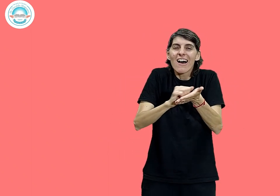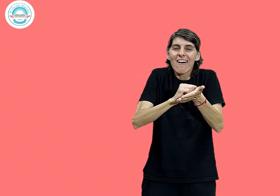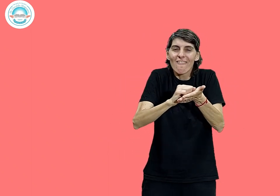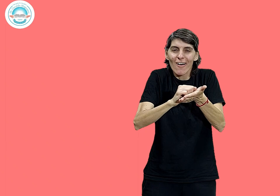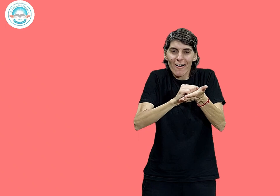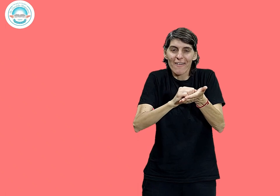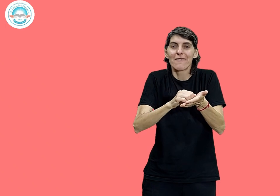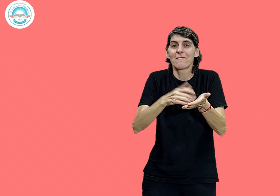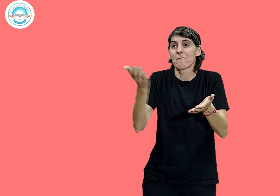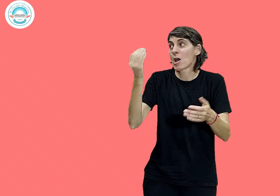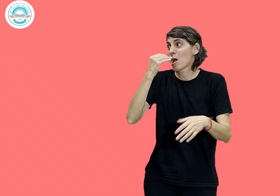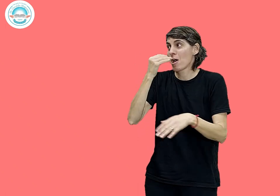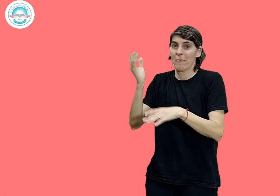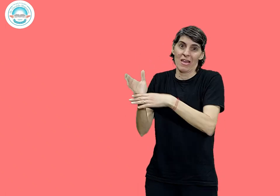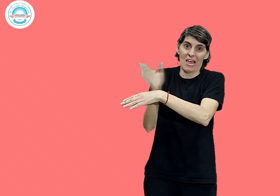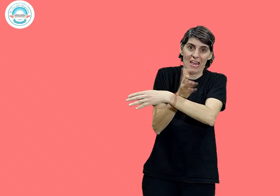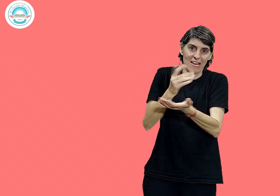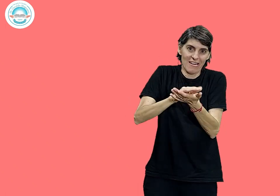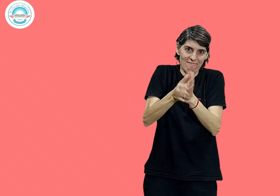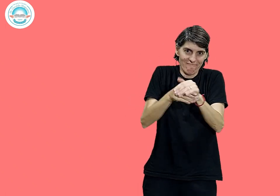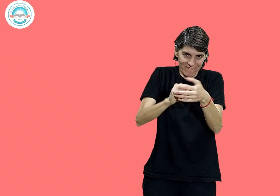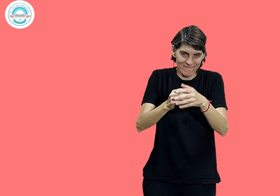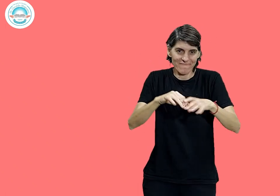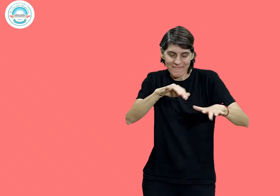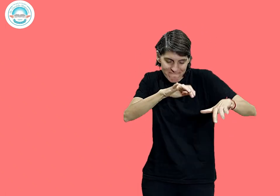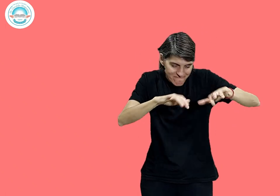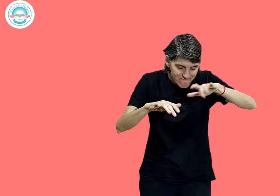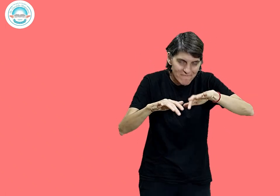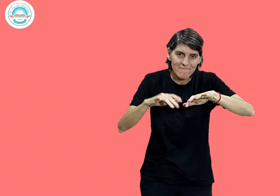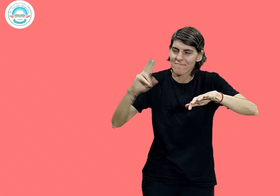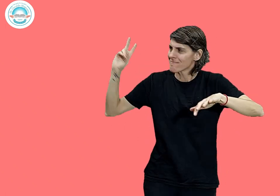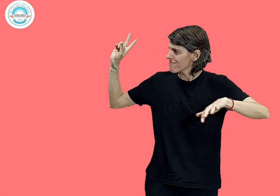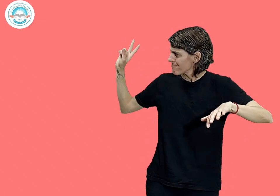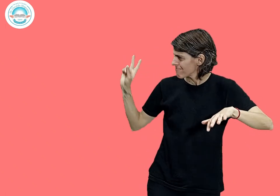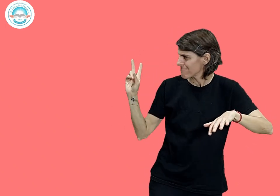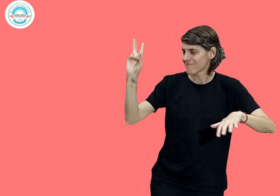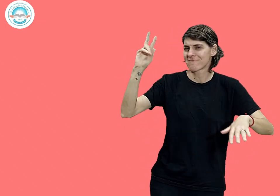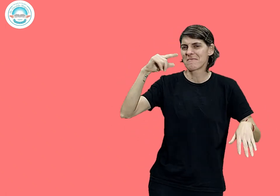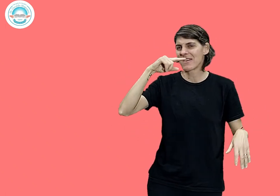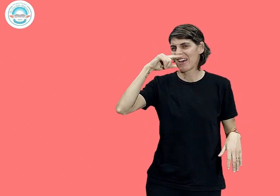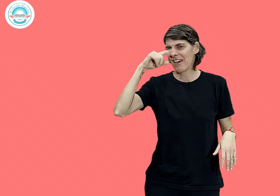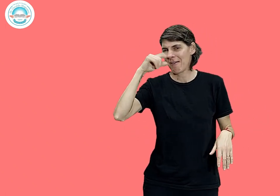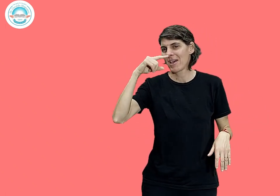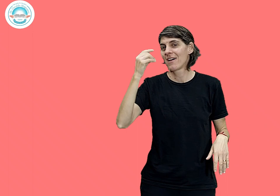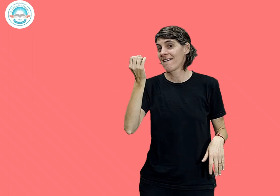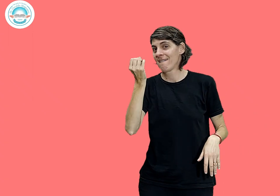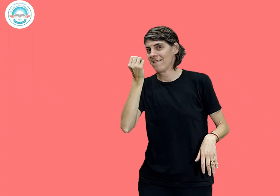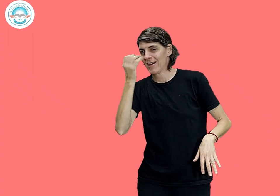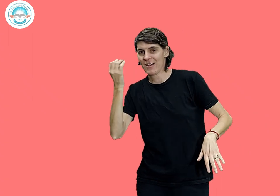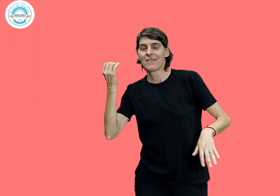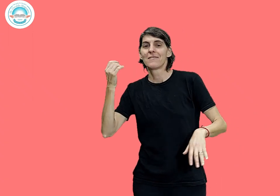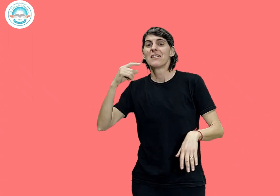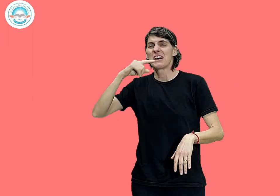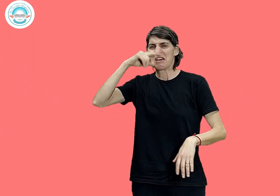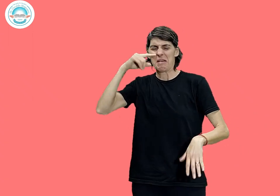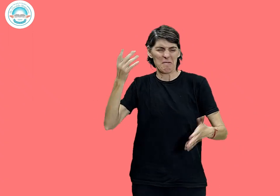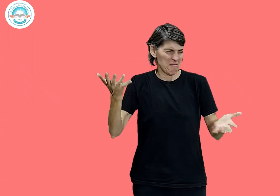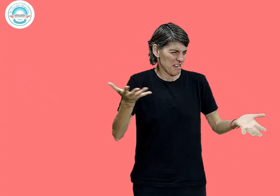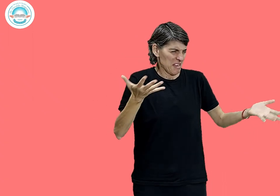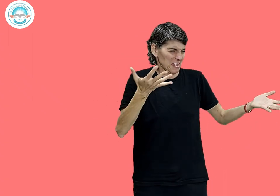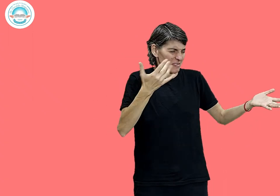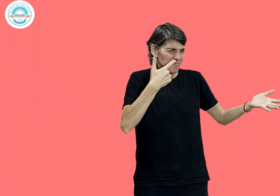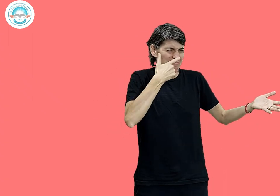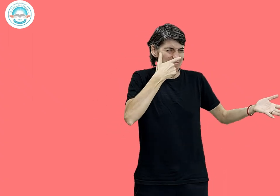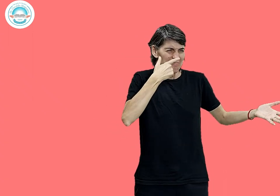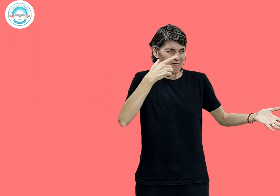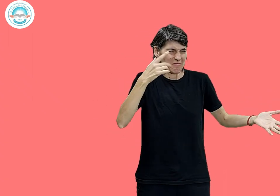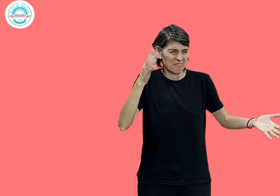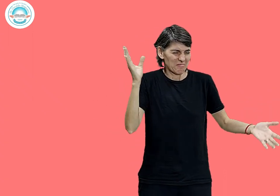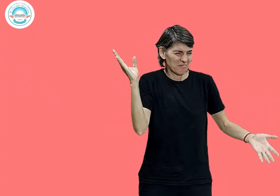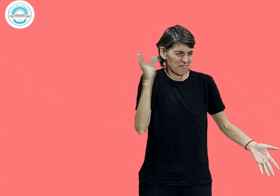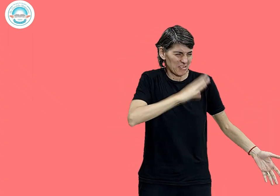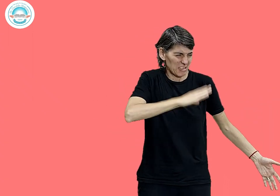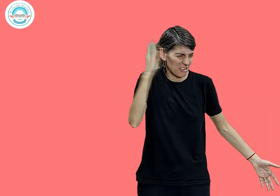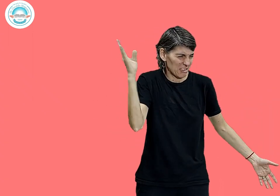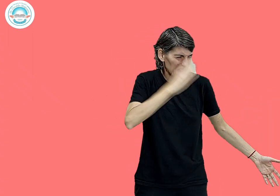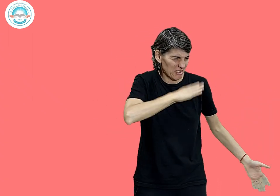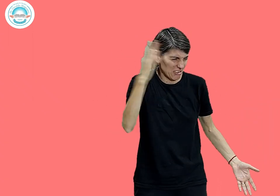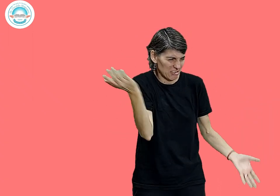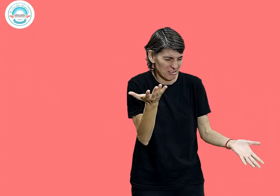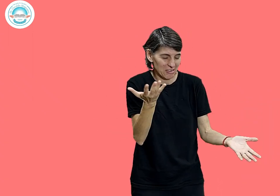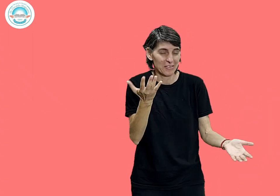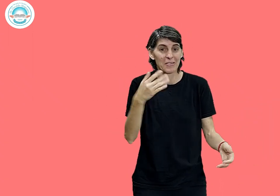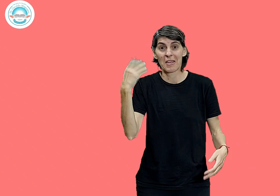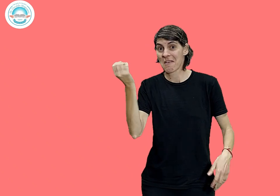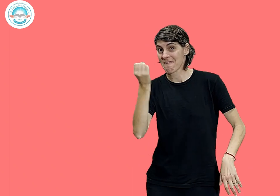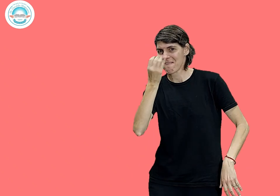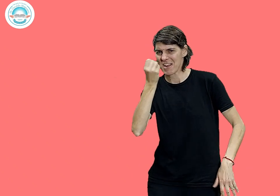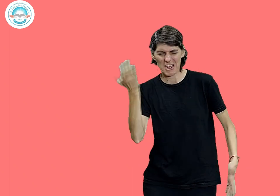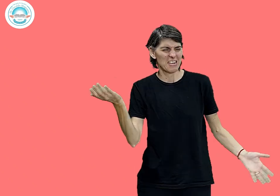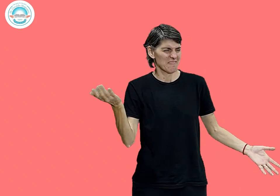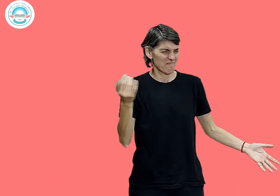jabón para ir a lavarnos las manos antes de comer, Camila y Florencia entraron a nuestra carpa.